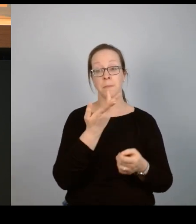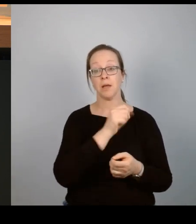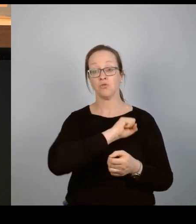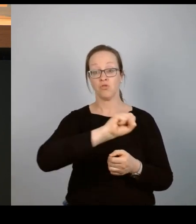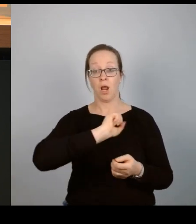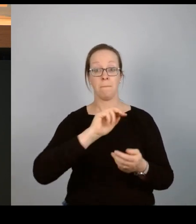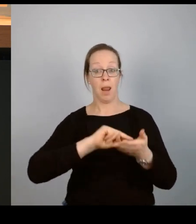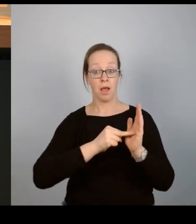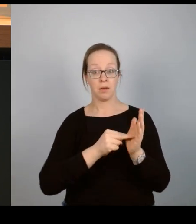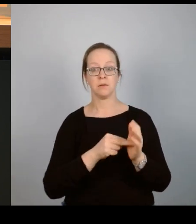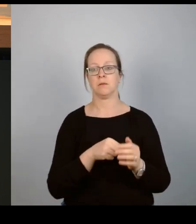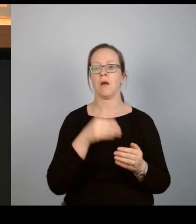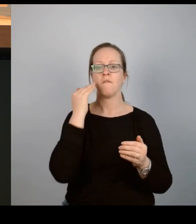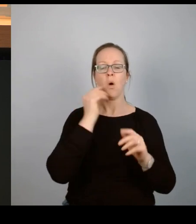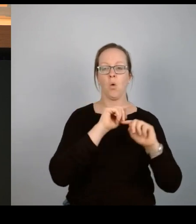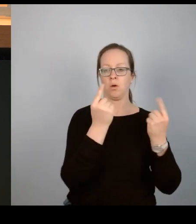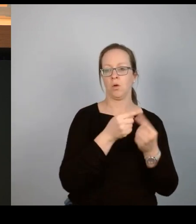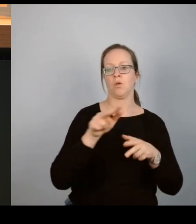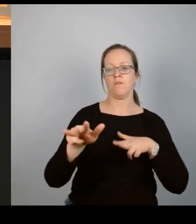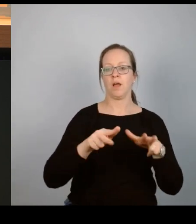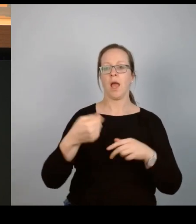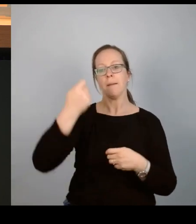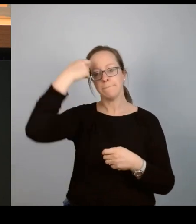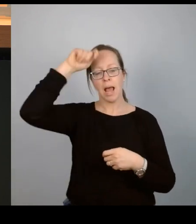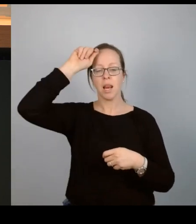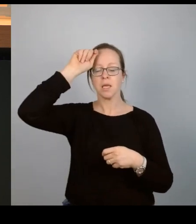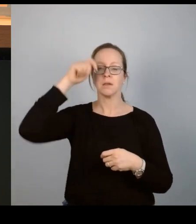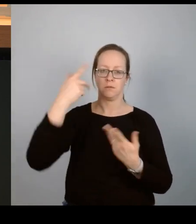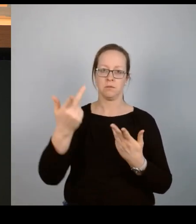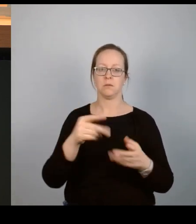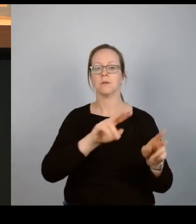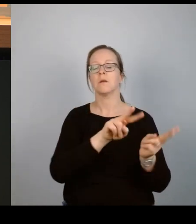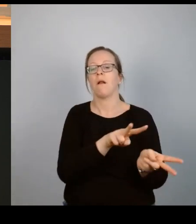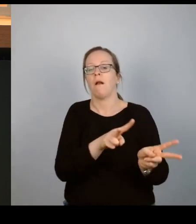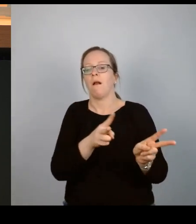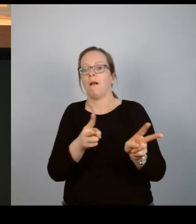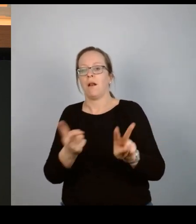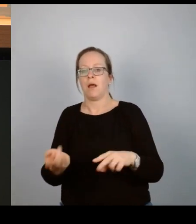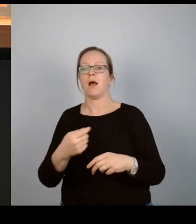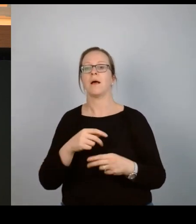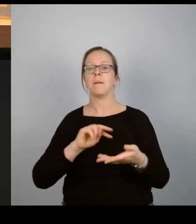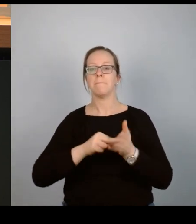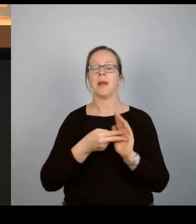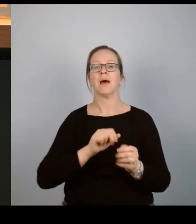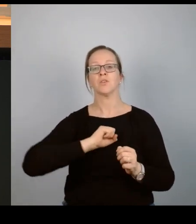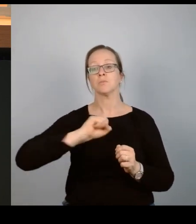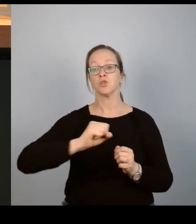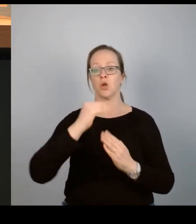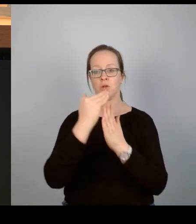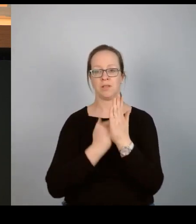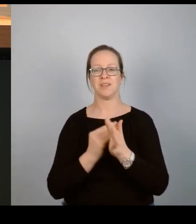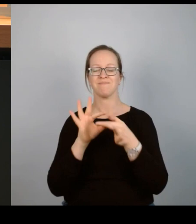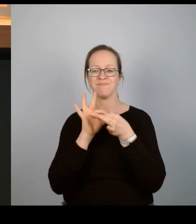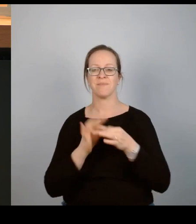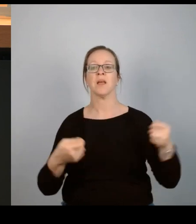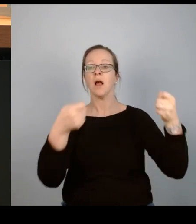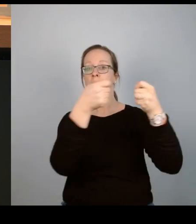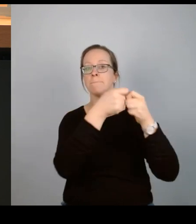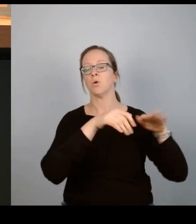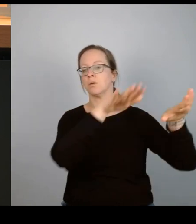abgestellt haben. Wissen Sie, warum? Weil das nämlich ist wieder genau symptomatisch für das, was in dieser Stadt passiert: Behörden-Pingpong. Sie spielen den Ball von der